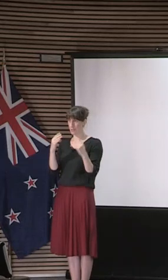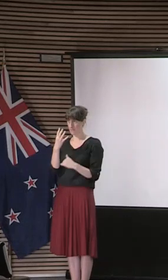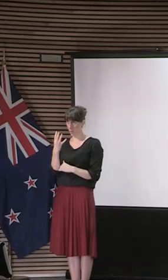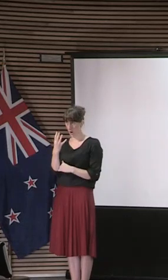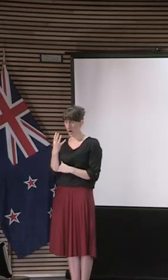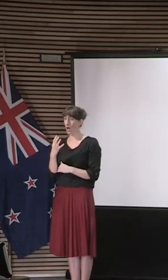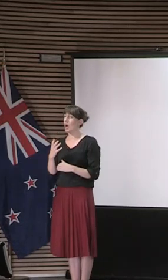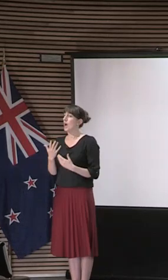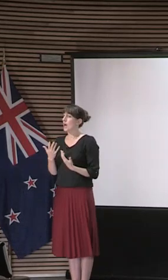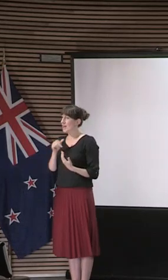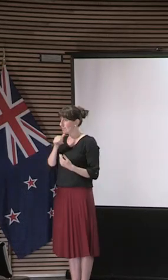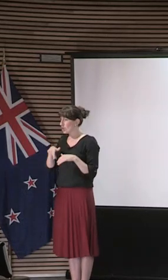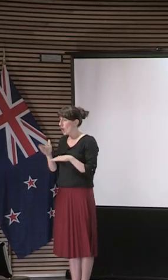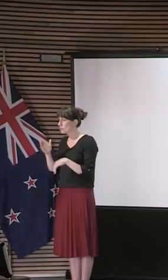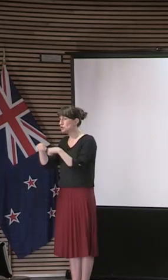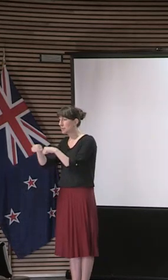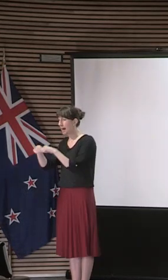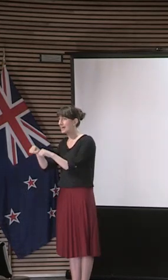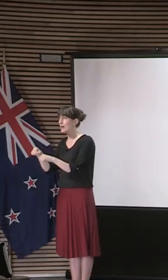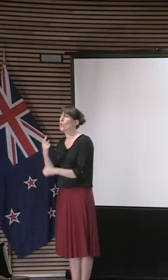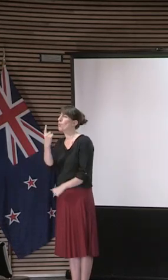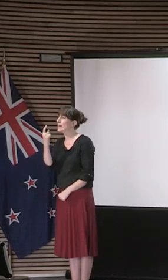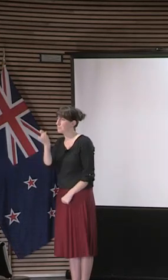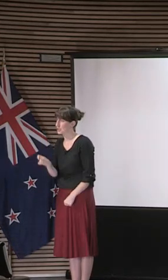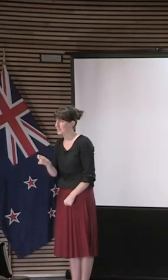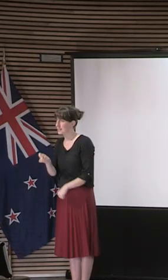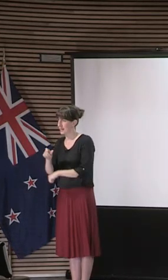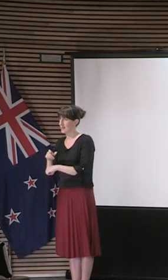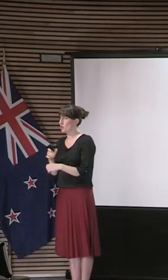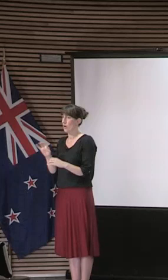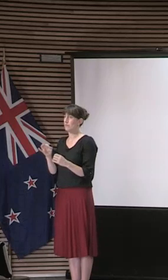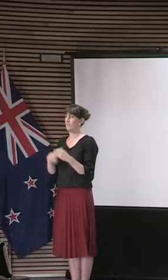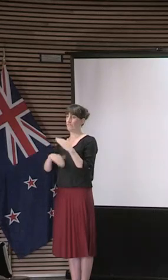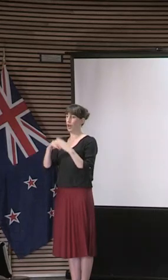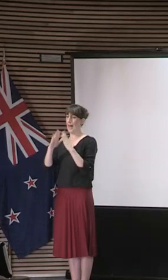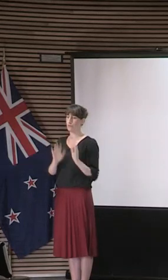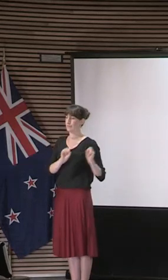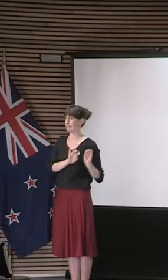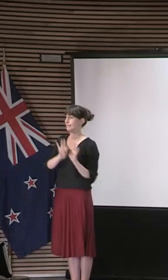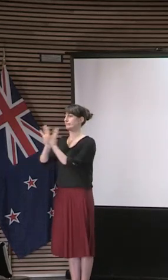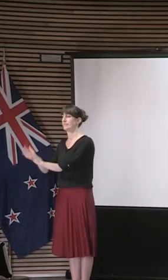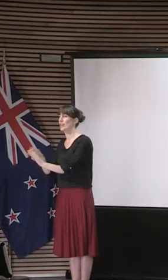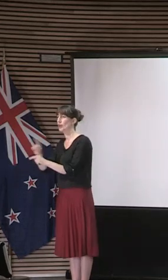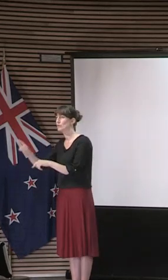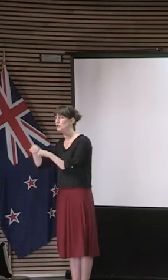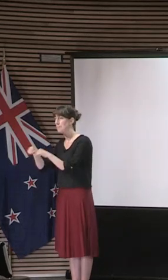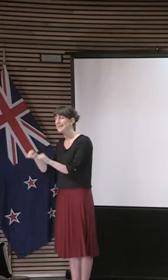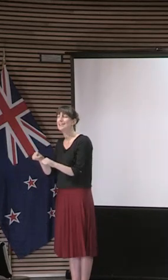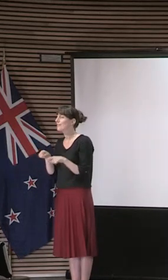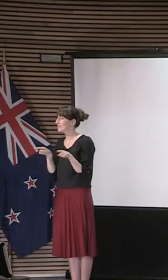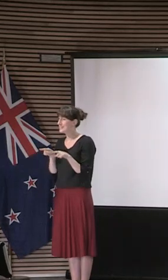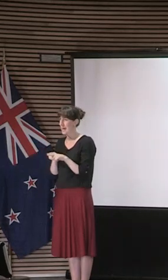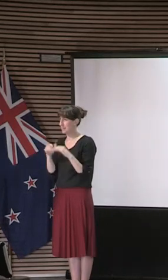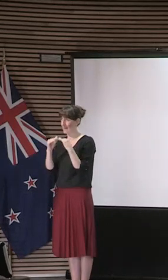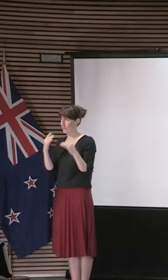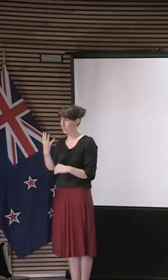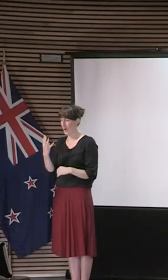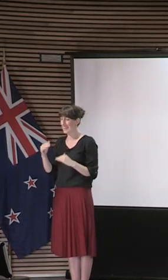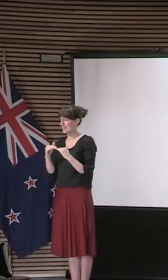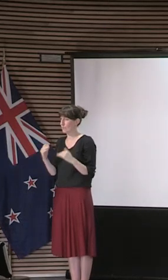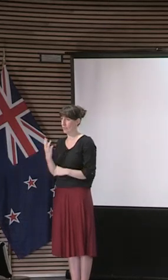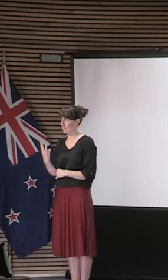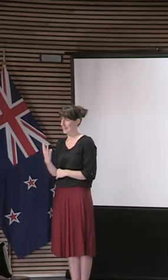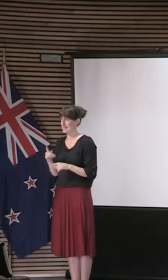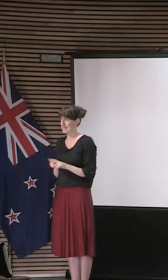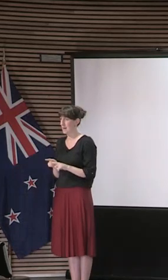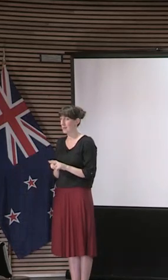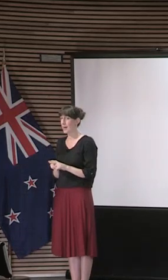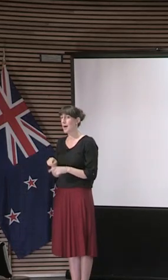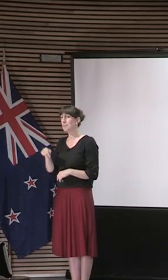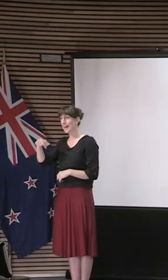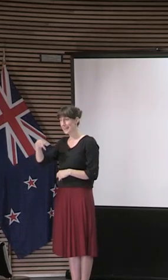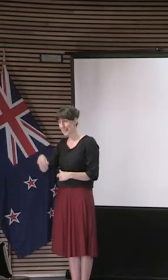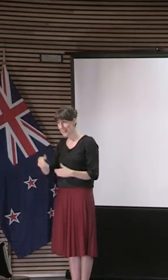to whakaaro. K]hai m3tou i